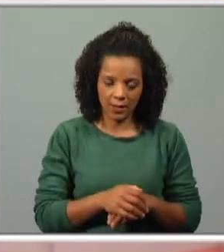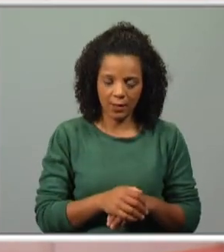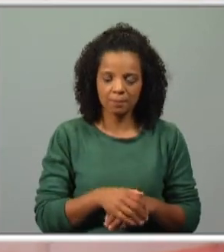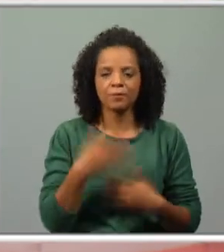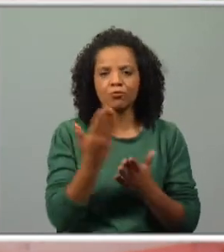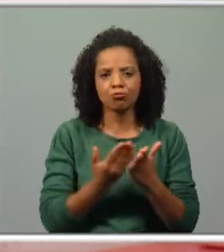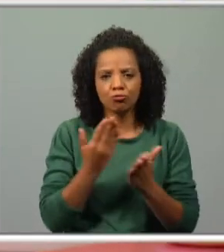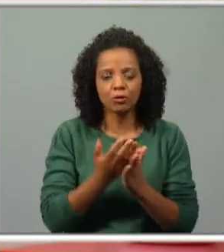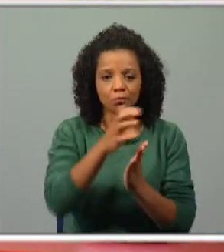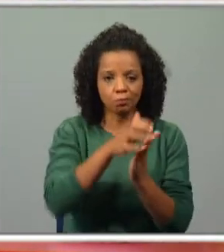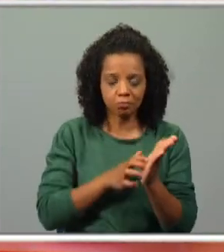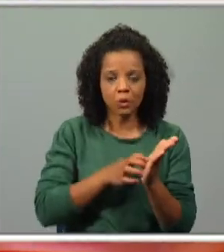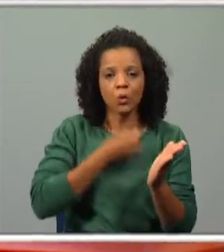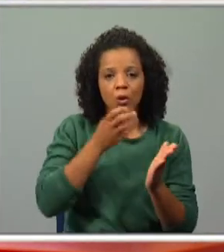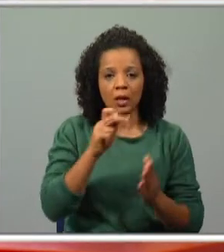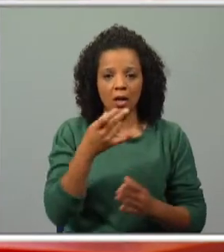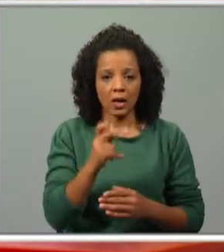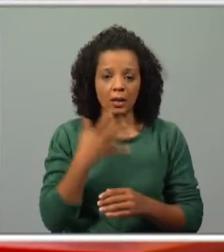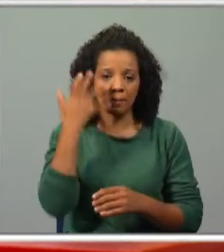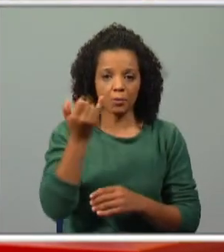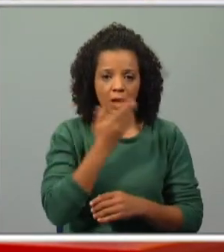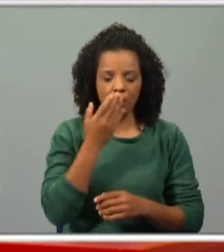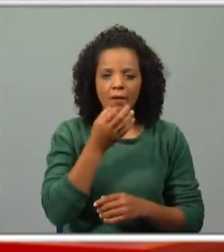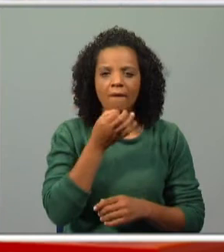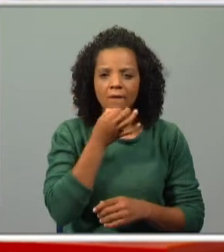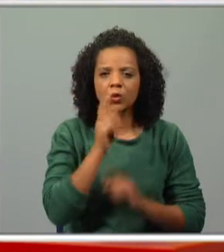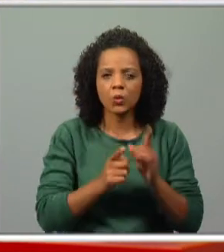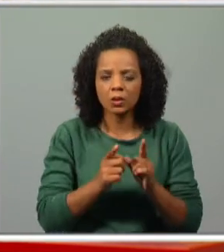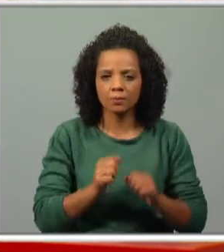análise literária do quanto a águia no próximo bloco vamos fazer gramática a 鷹在多少的文學分析下一個塊讓我們做語法 a